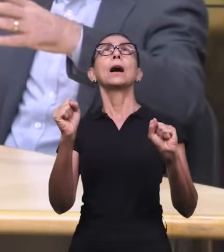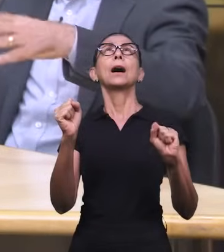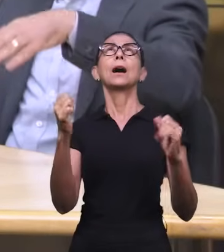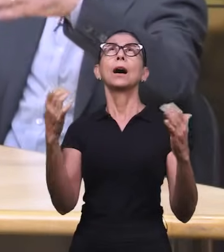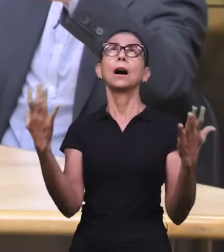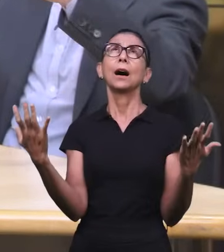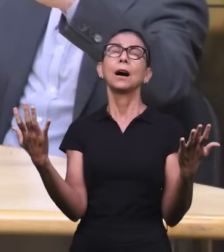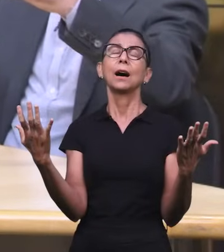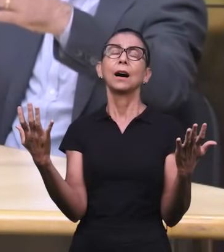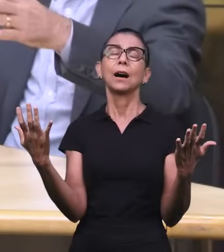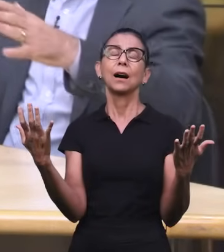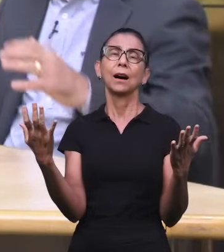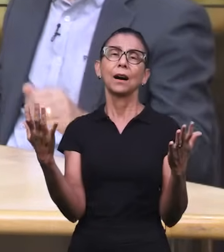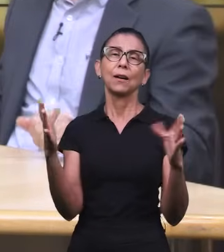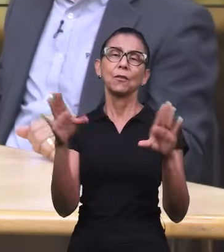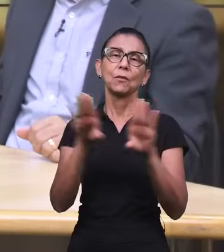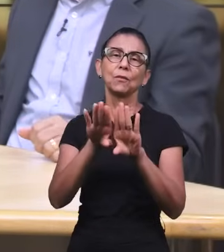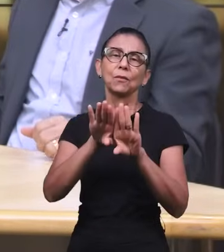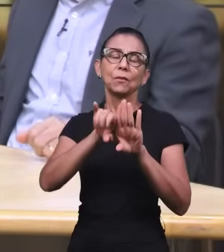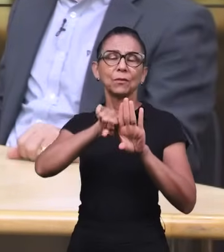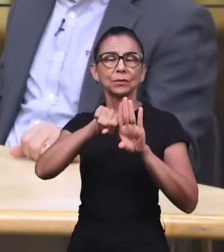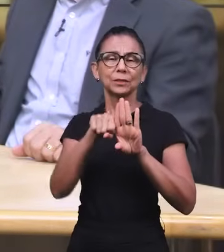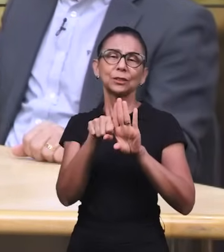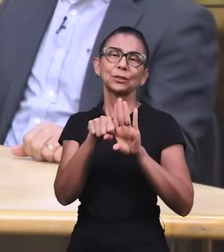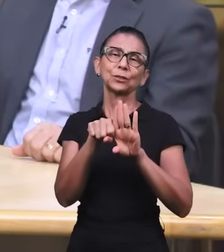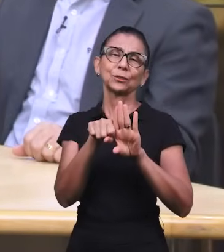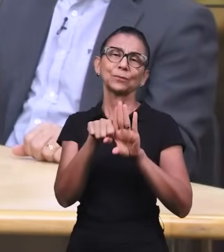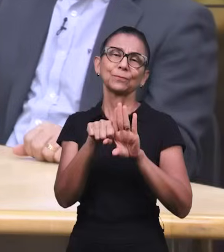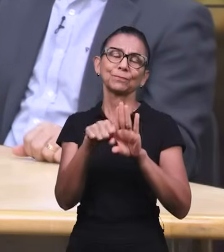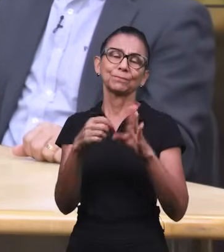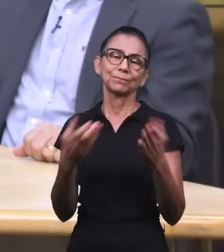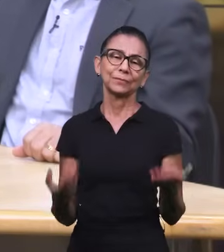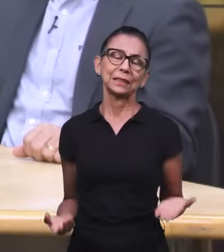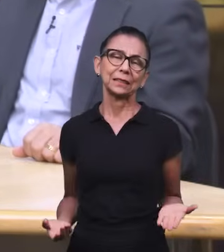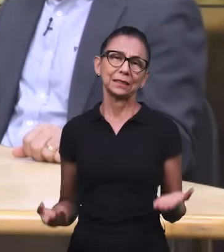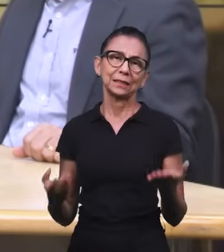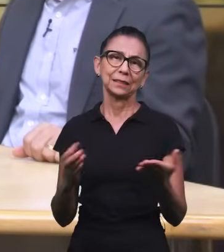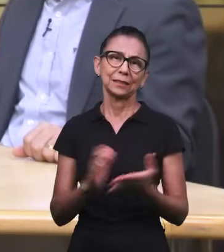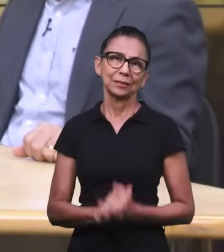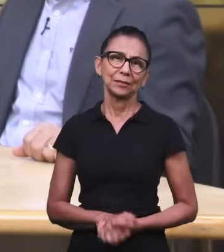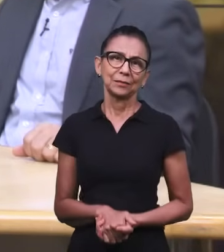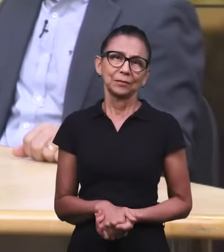de gente mas não para ouvir a palavra de Deus que a palavra de Deus não se ouve mais em muitos